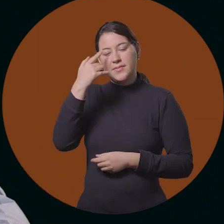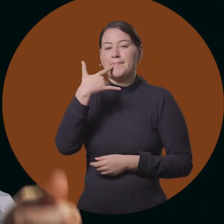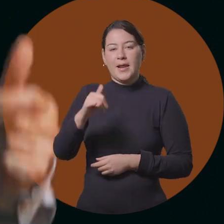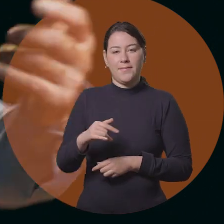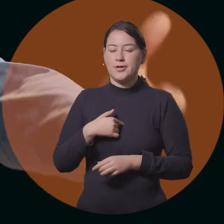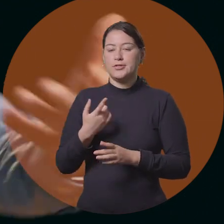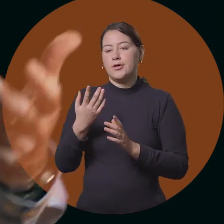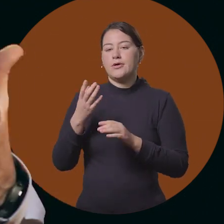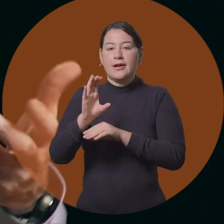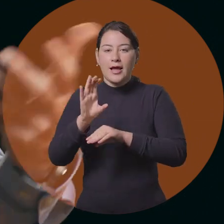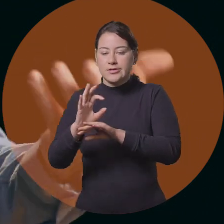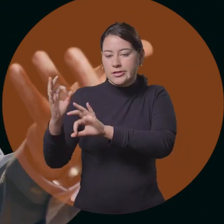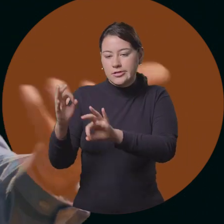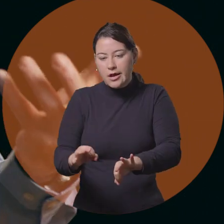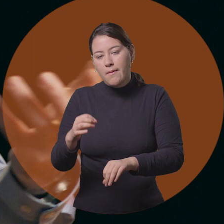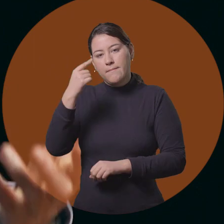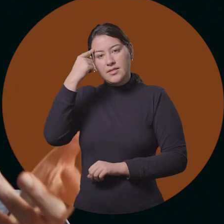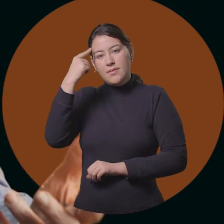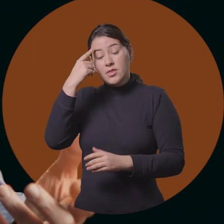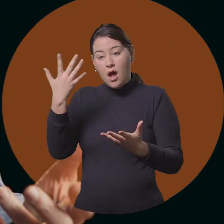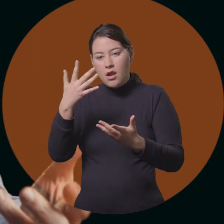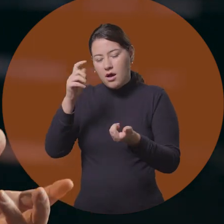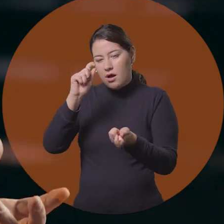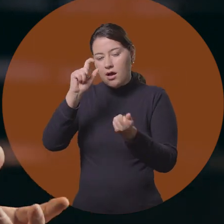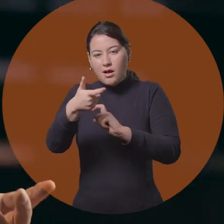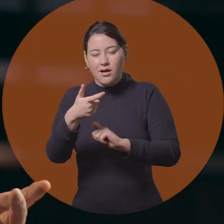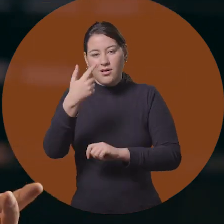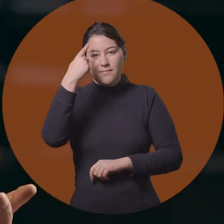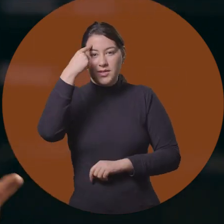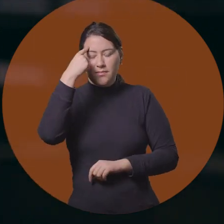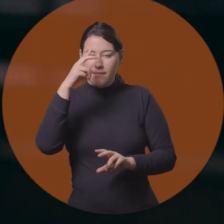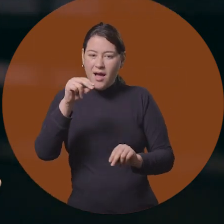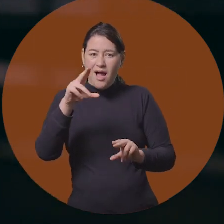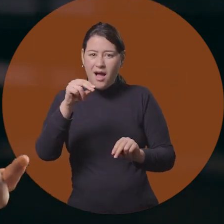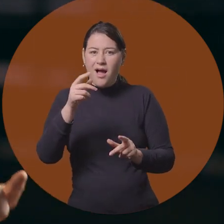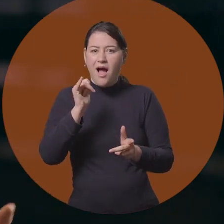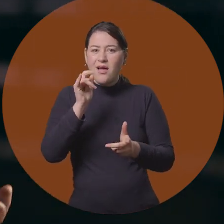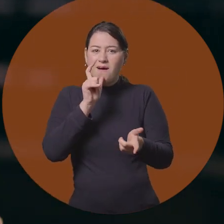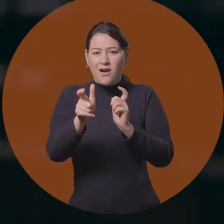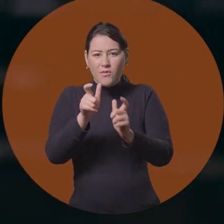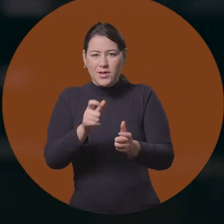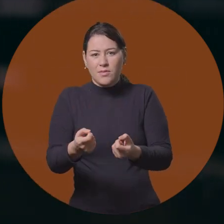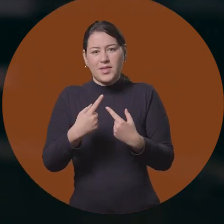Yo entré en esta clase pensando esto y ahora… mirá…Tengo argumentos que me hacen cambiar de opinión.